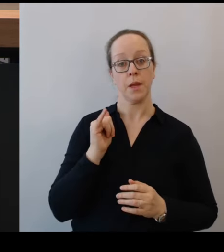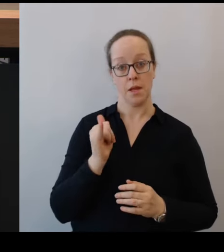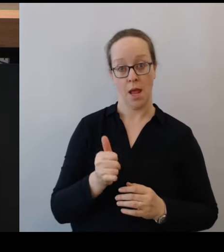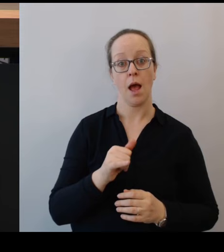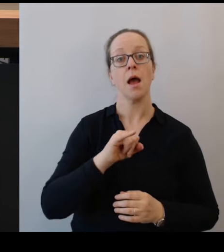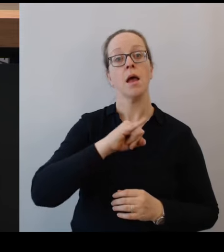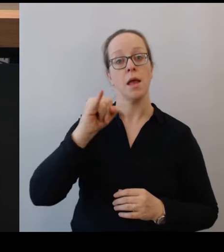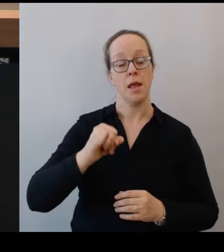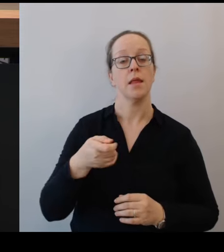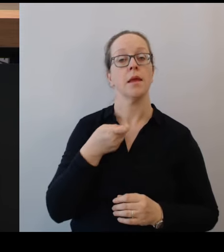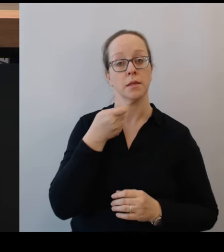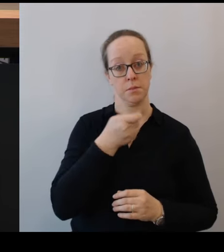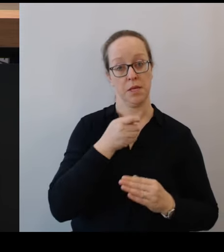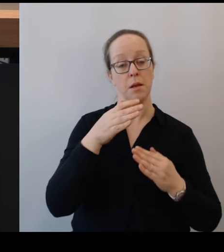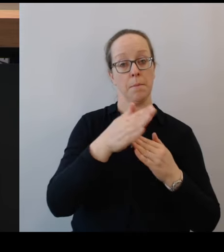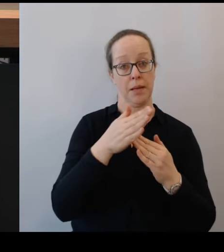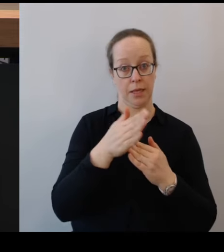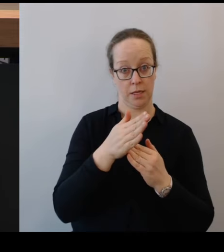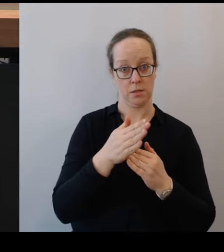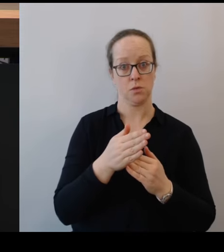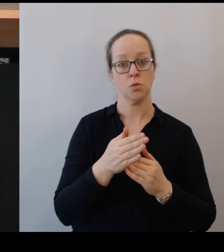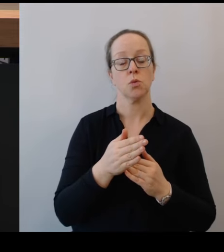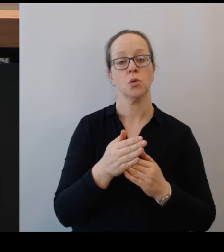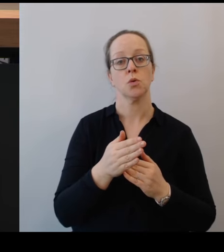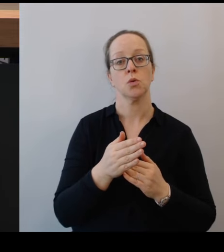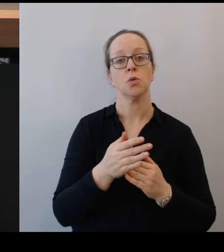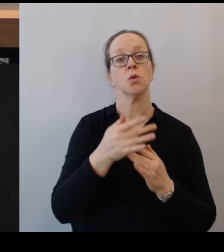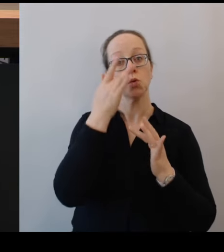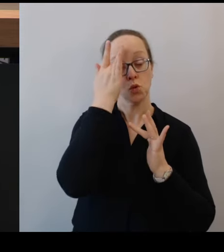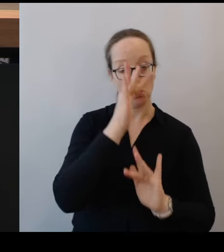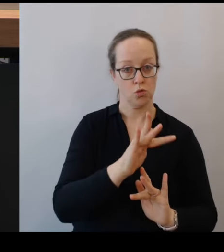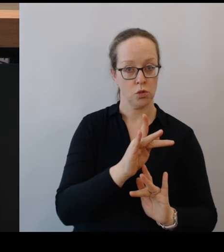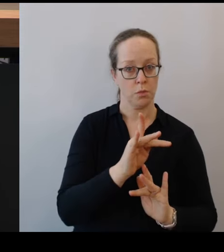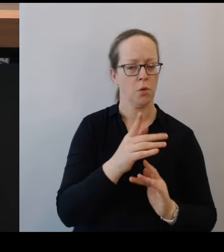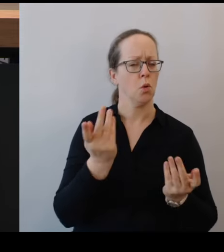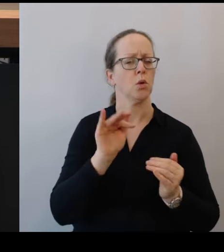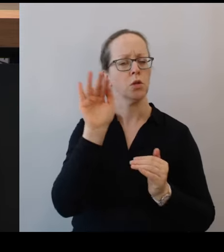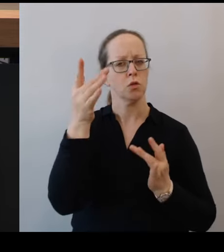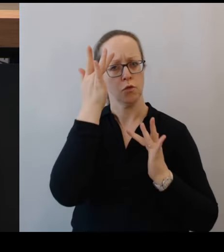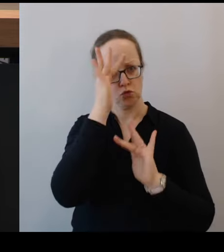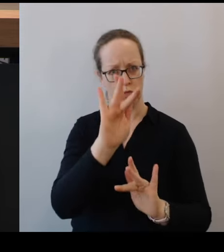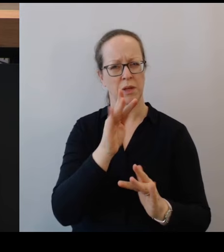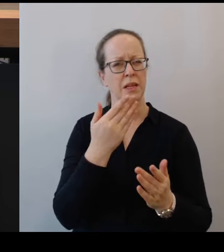halten wir den Antrag für nicht zustimmungsfähig. Aber erlauben Sie mir noch eine Frage. Herr Schenker,